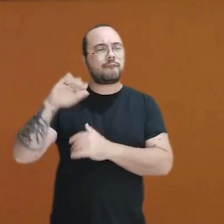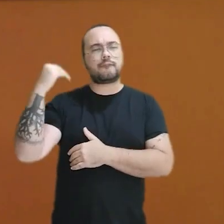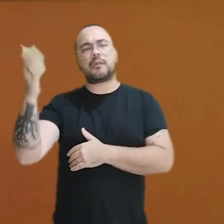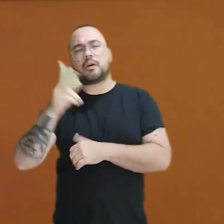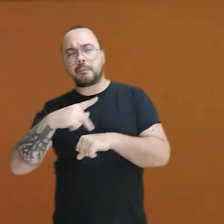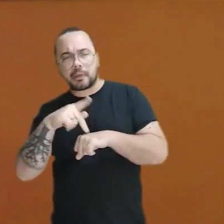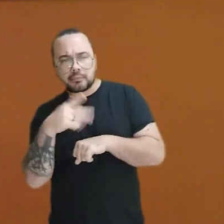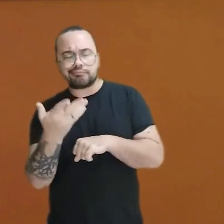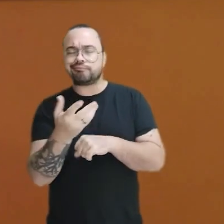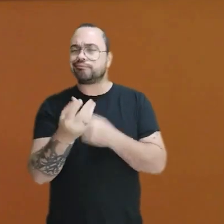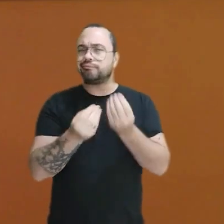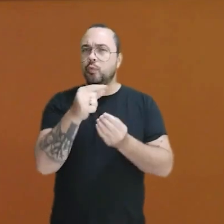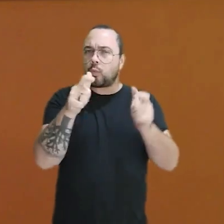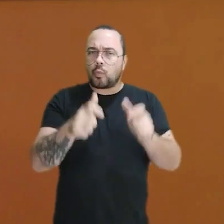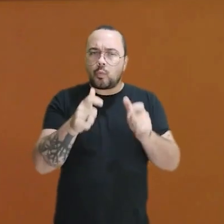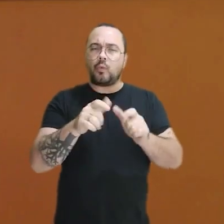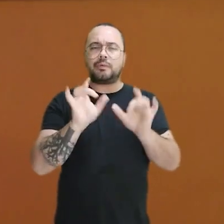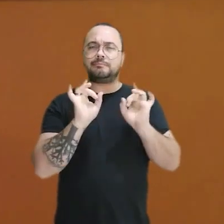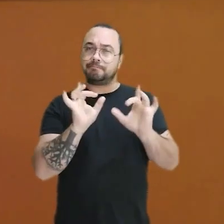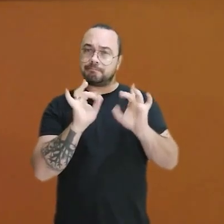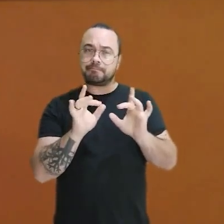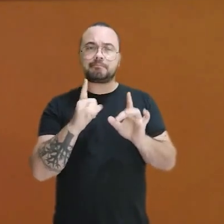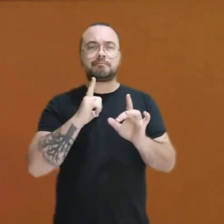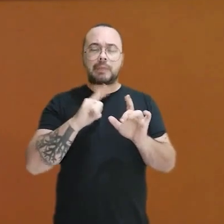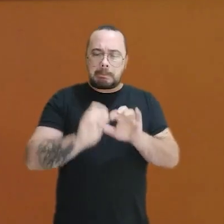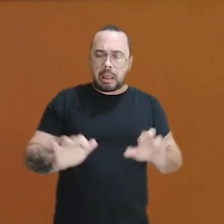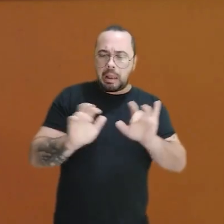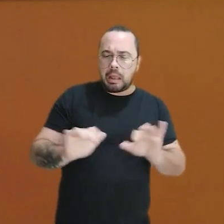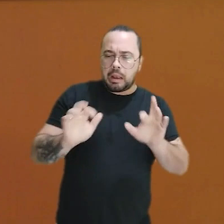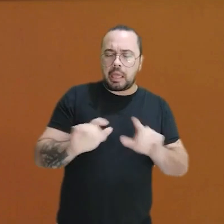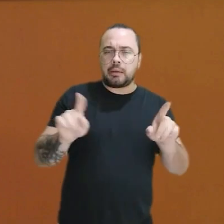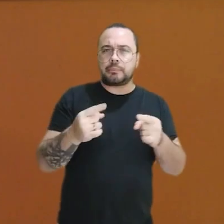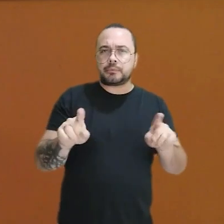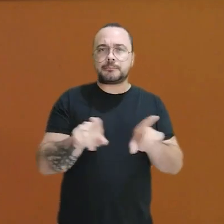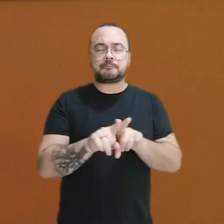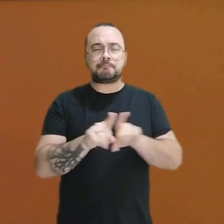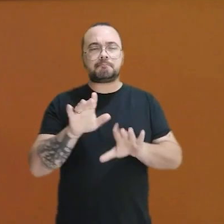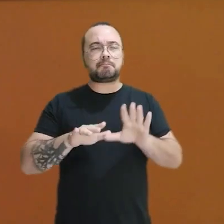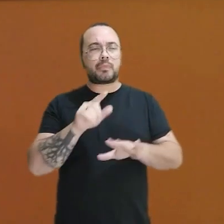Porque ele é um clubinho muito especial, né, tem o piano bar lá embaixo, tem um... Voê chega lá, às vezes, tá vocês fazendo